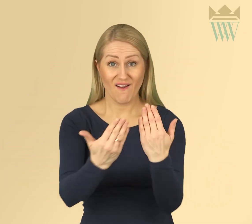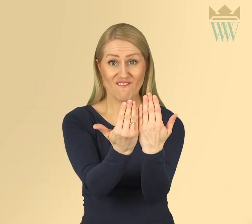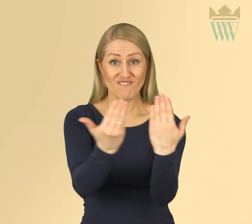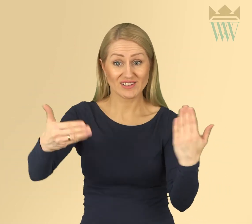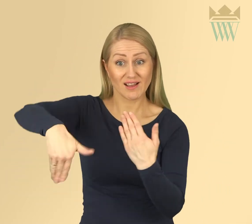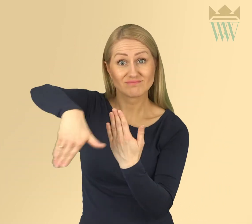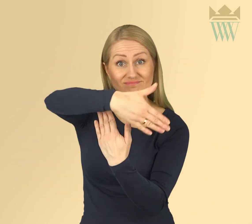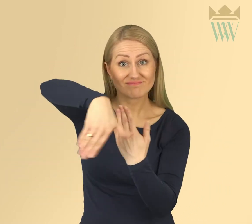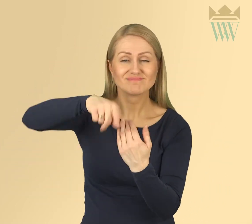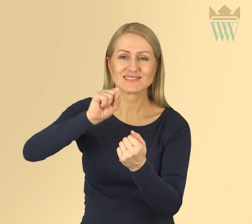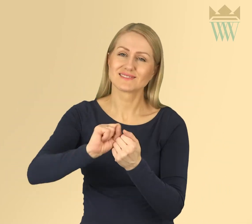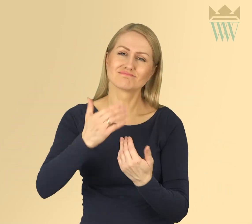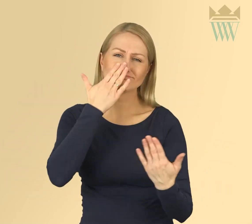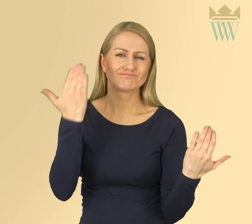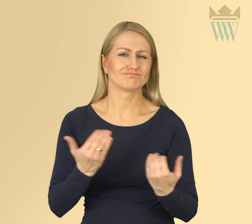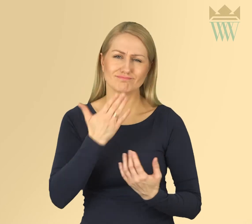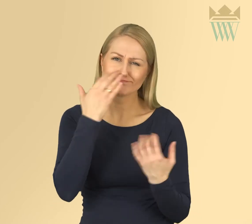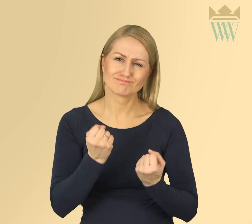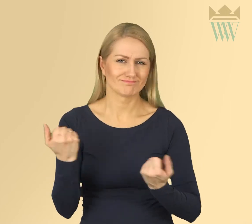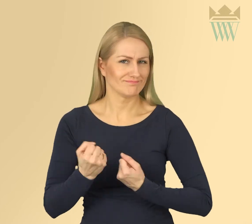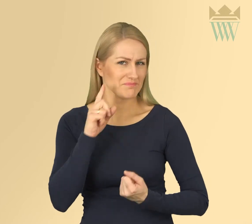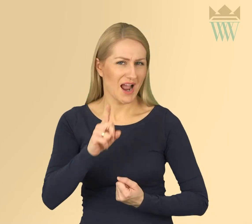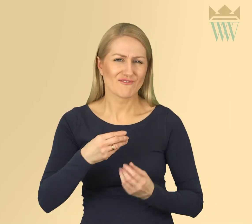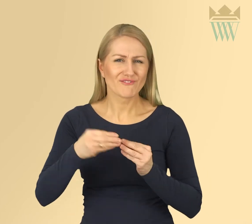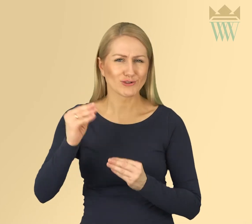Fasada jest bardziej okazała od pozostałych elewacji.